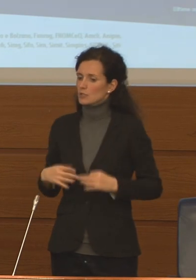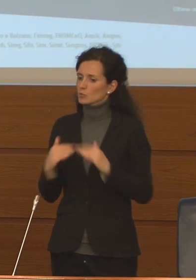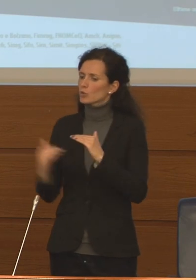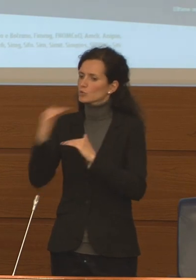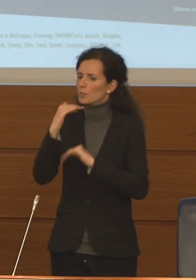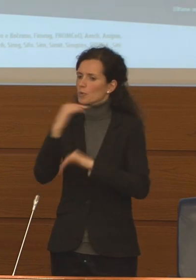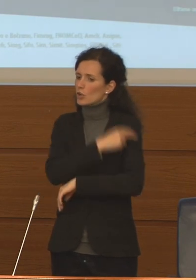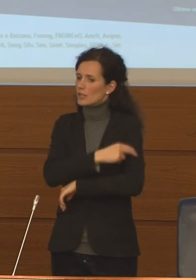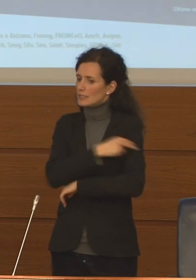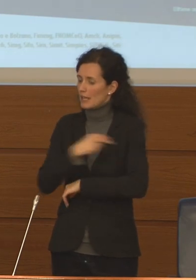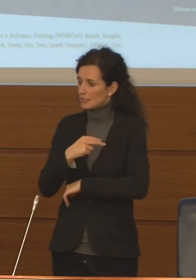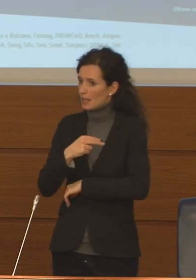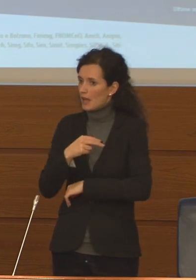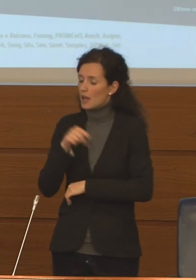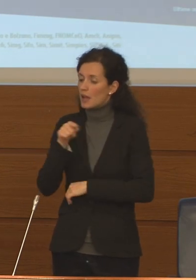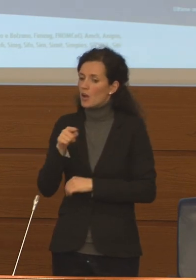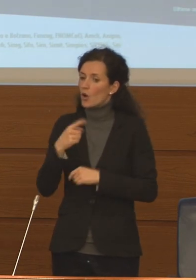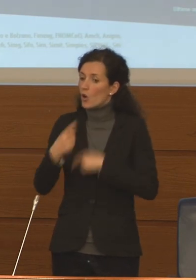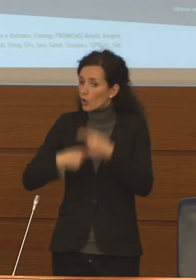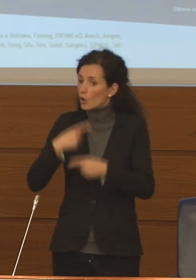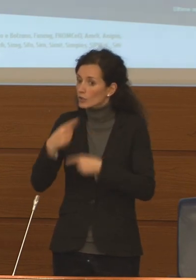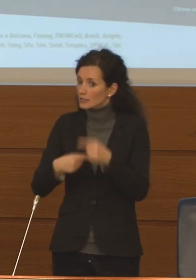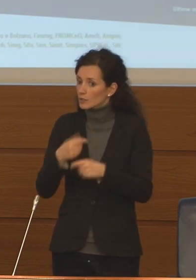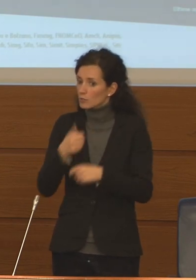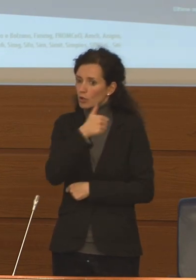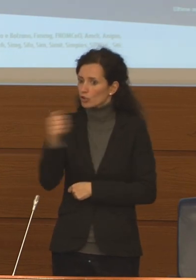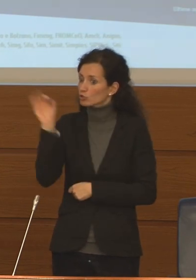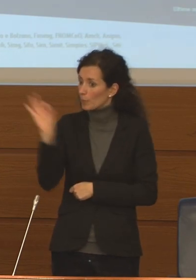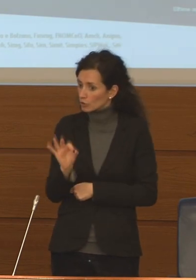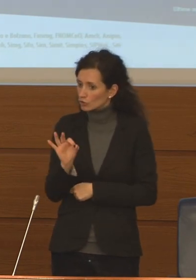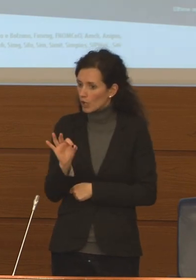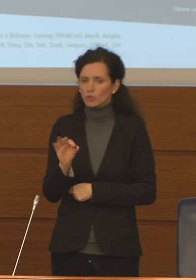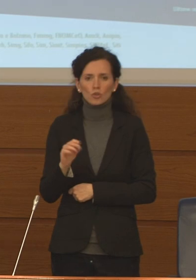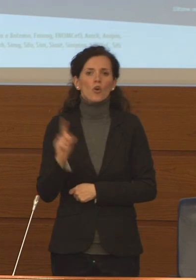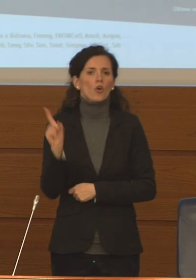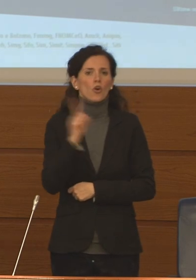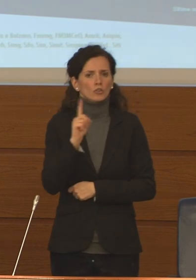continuano a essere il 100%? No, a questo posso rispondere io